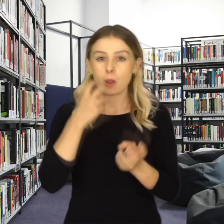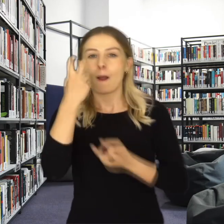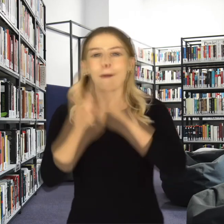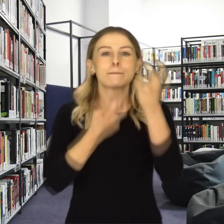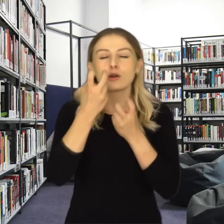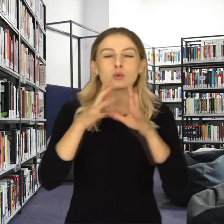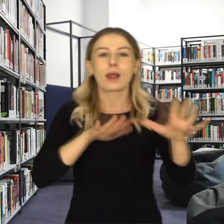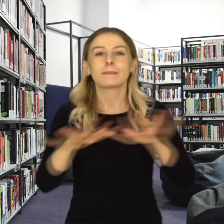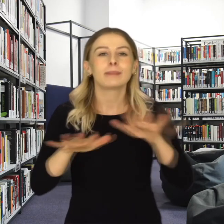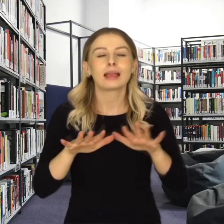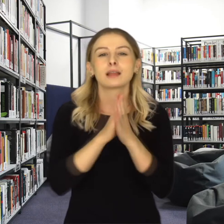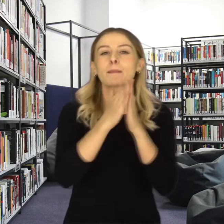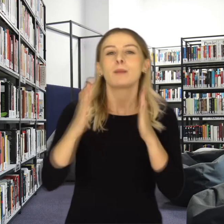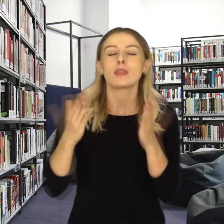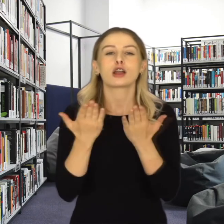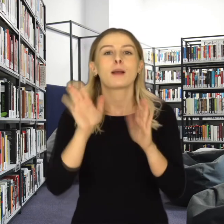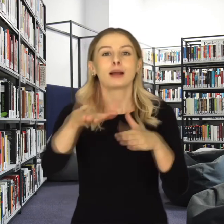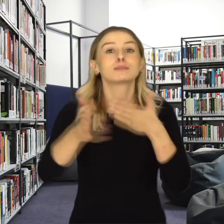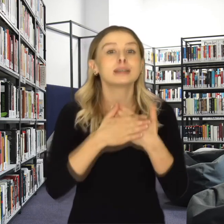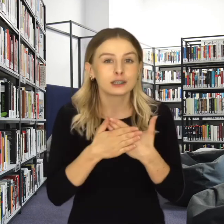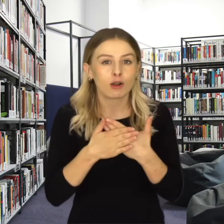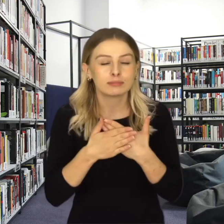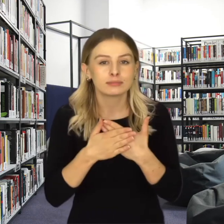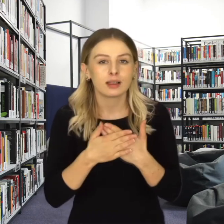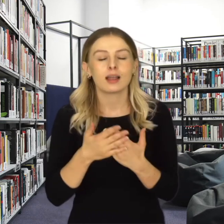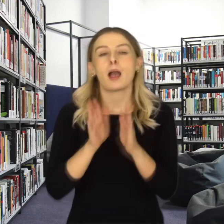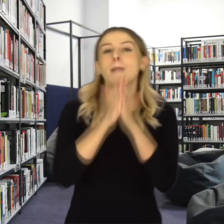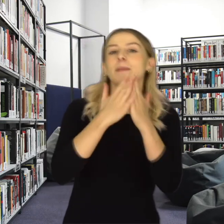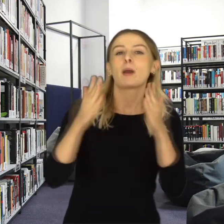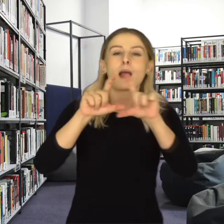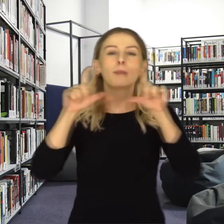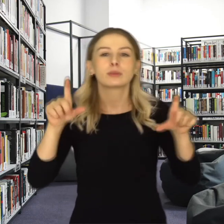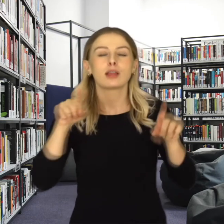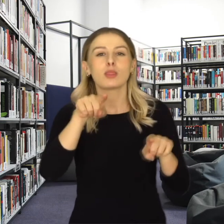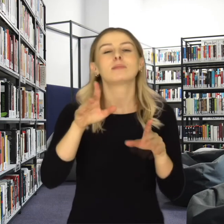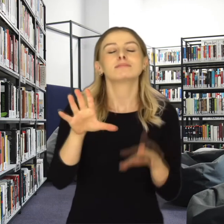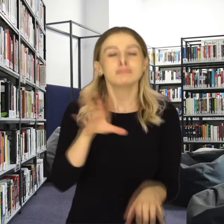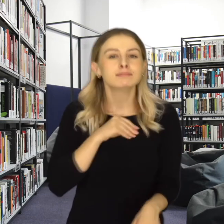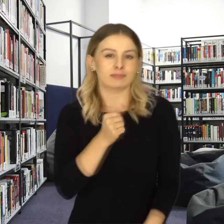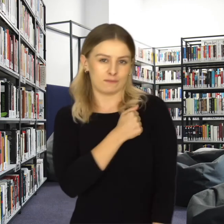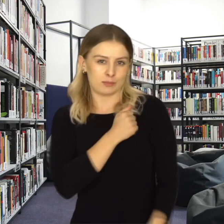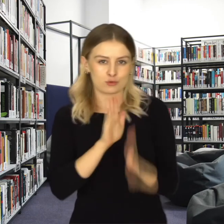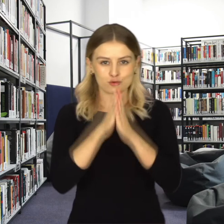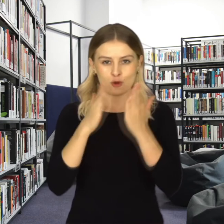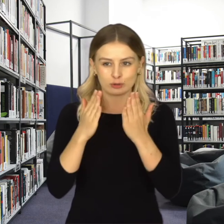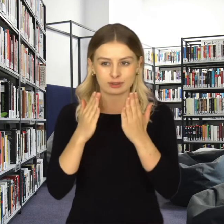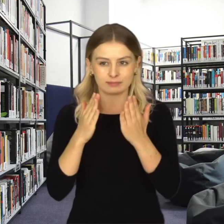i poszukaj adres filii, do której masz najbliżej. Filia to budynek biblioteki, gdzie możesz wypożyczyć książki.